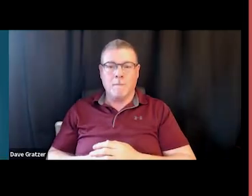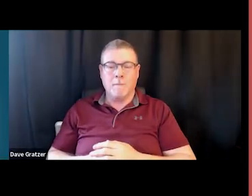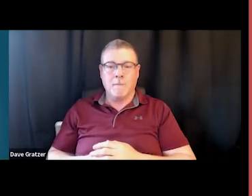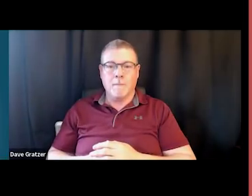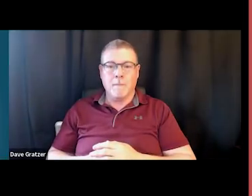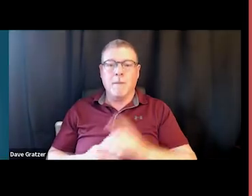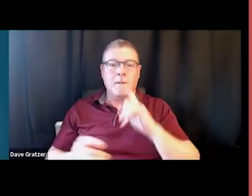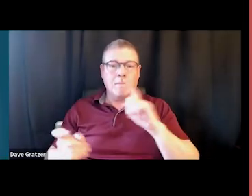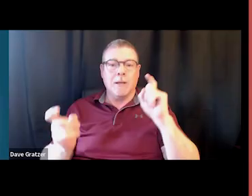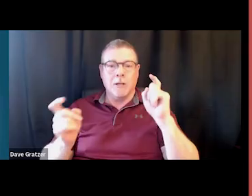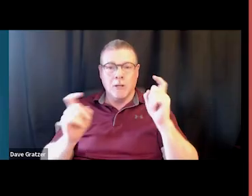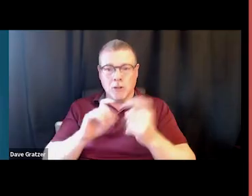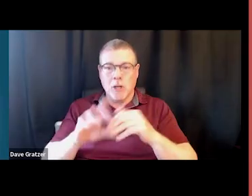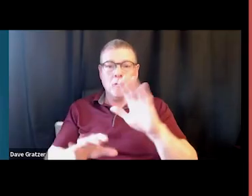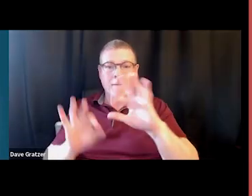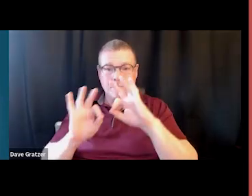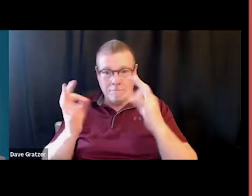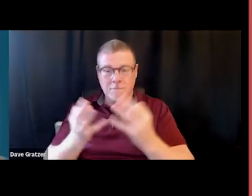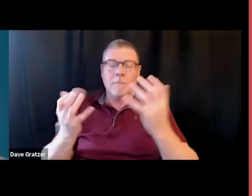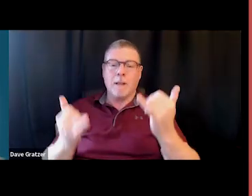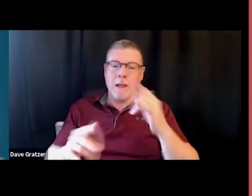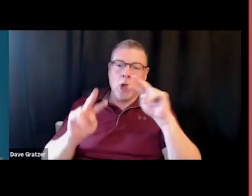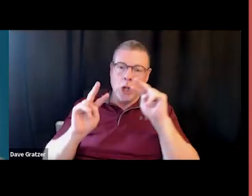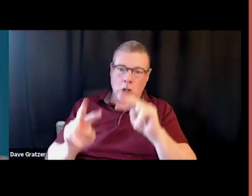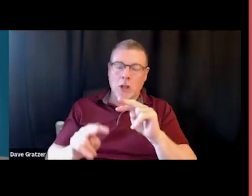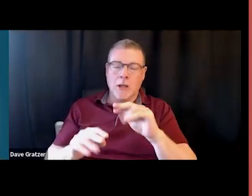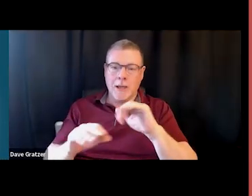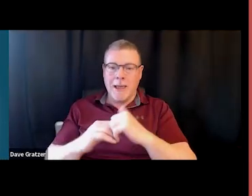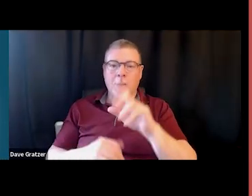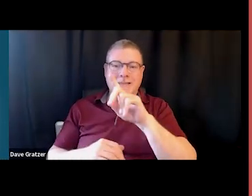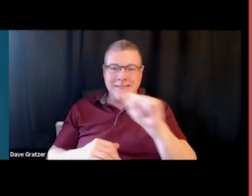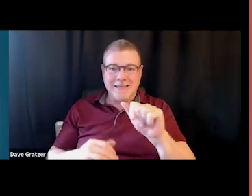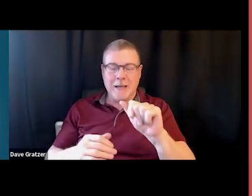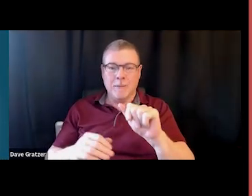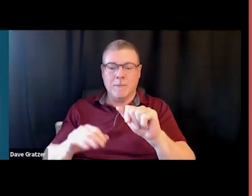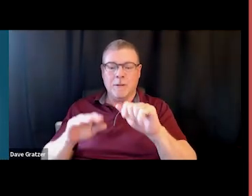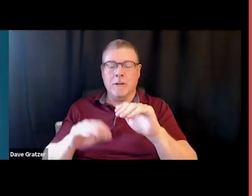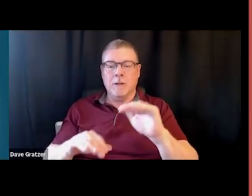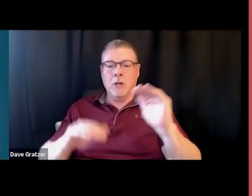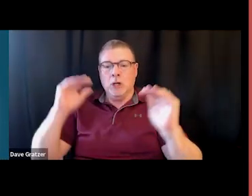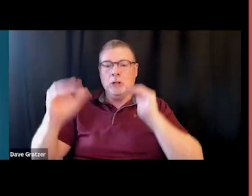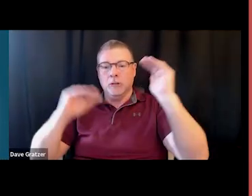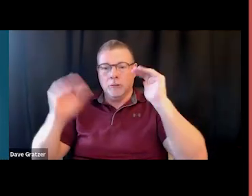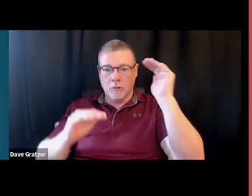ha habido un cambio en tu familia, y ahora vamos a considerar los beneficios para hijos adultos discapacitados y ver si eso podría ser un beneficio adicional posible